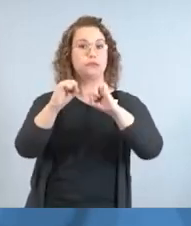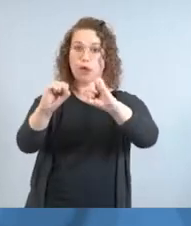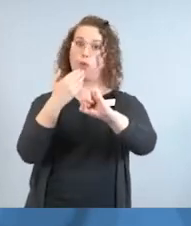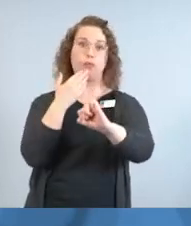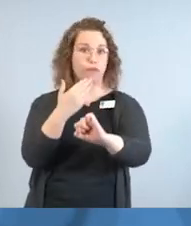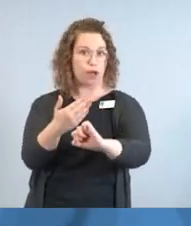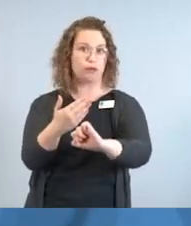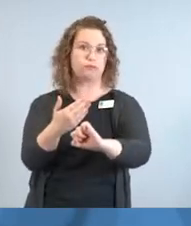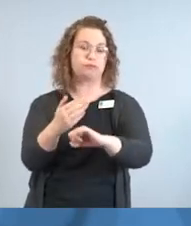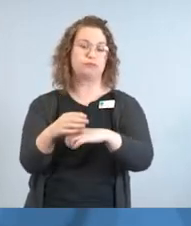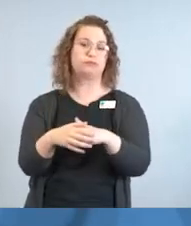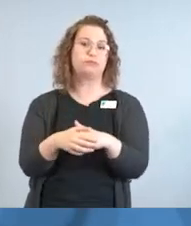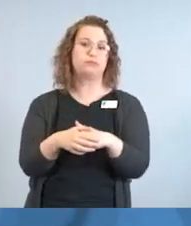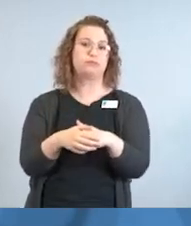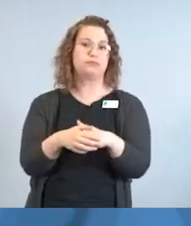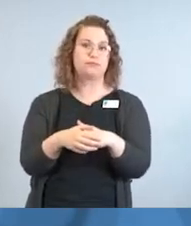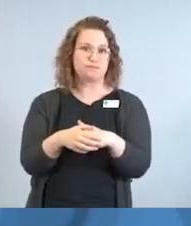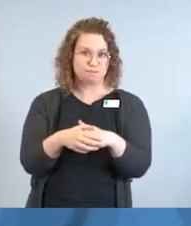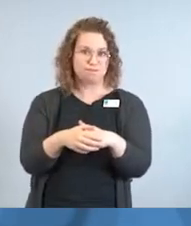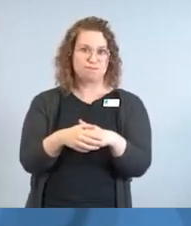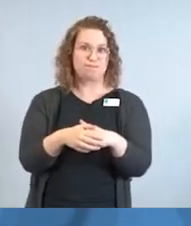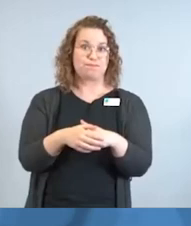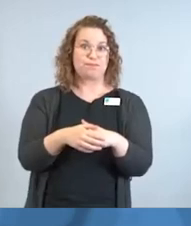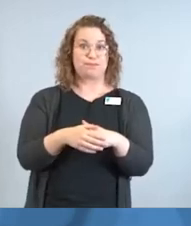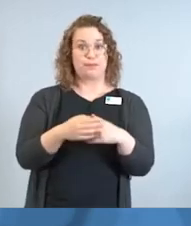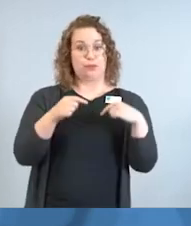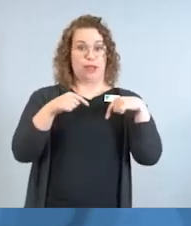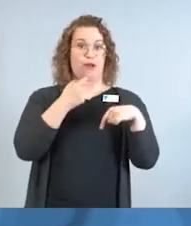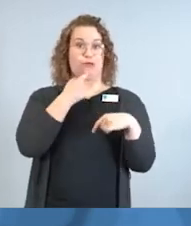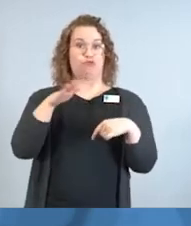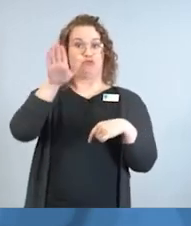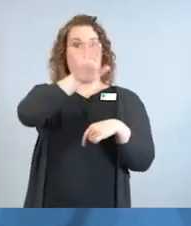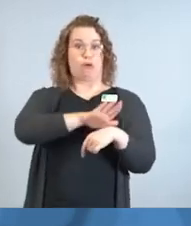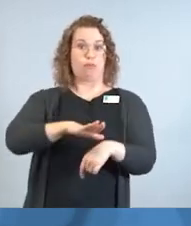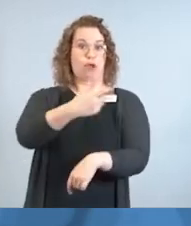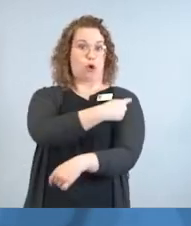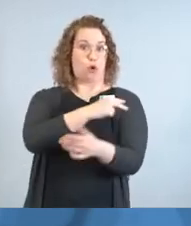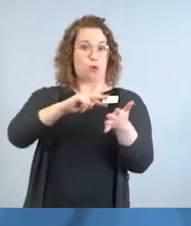Miettiessämmä kansallista strategiaa ajattelimme, että on tärkeämpää